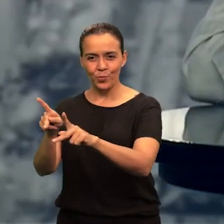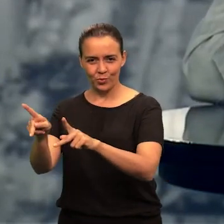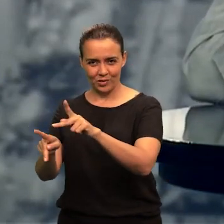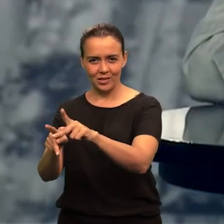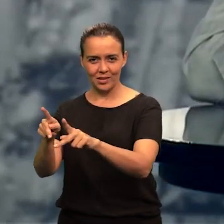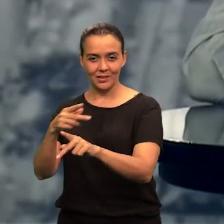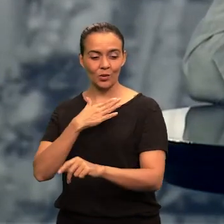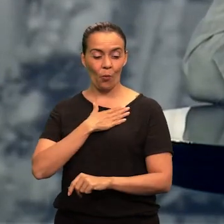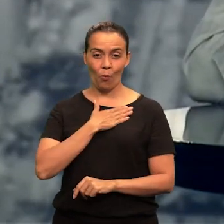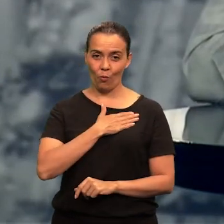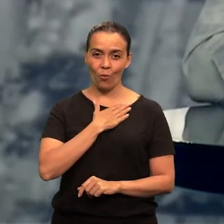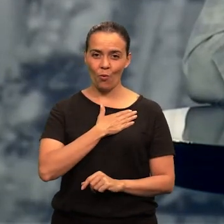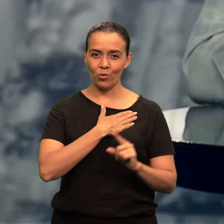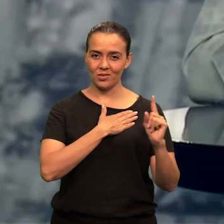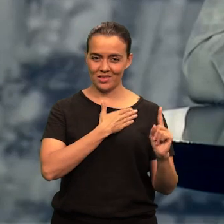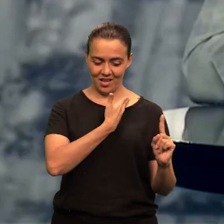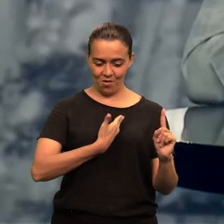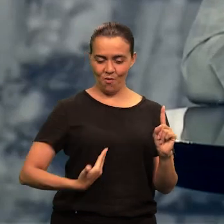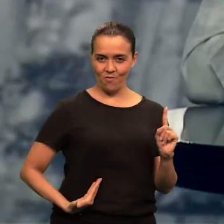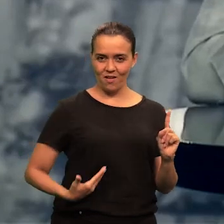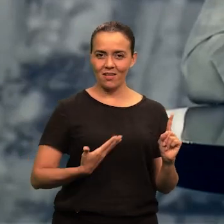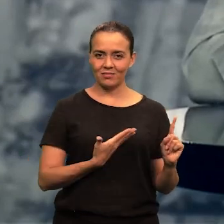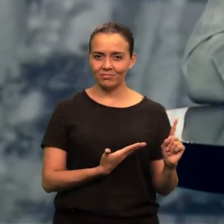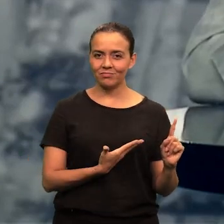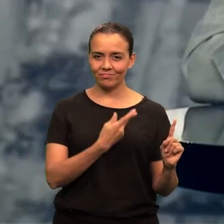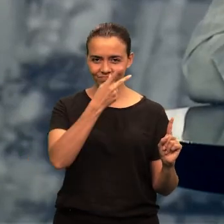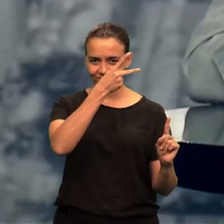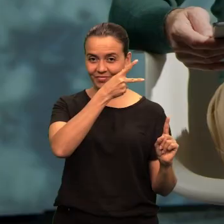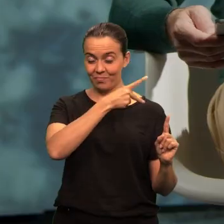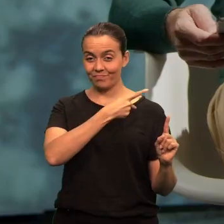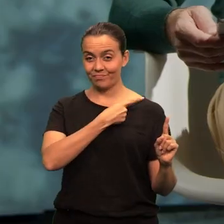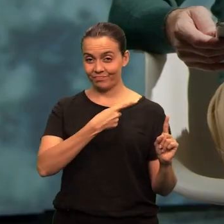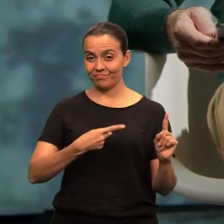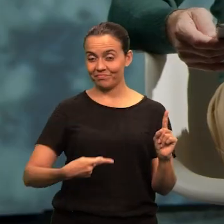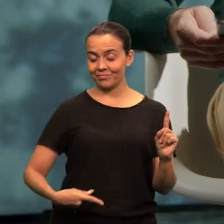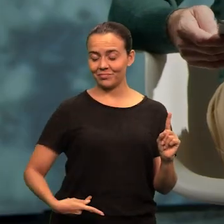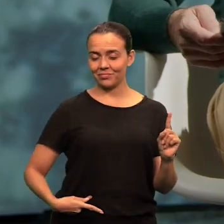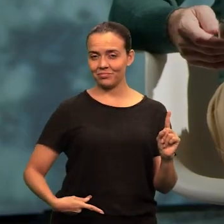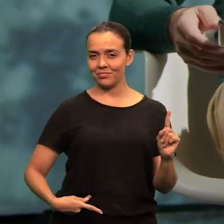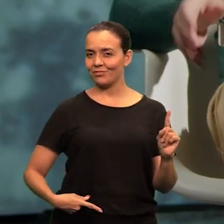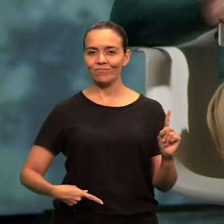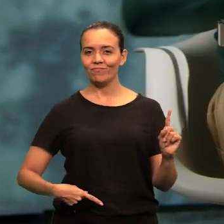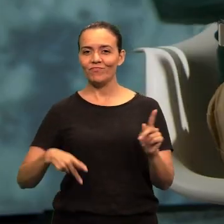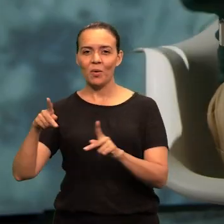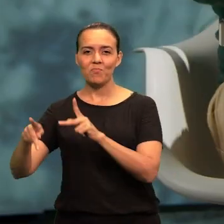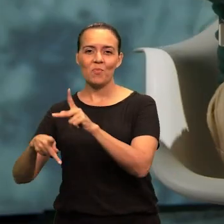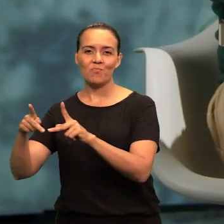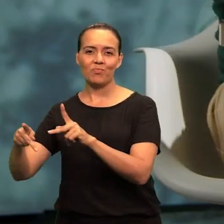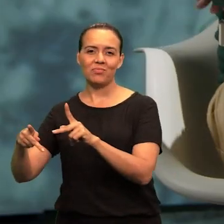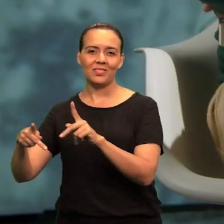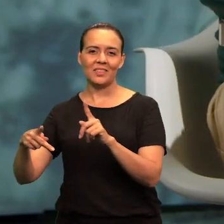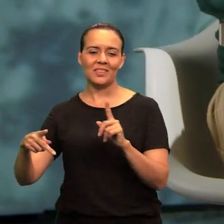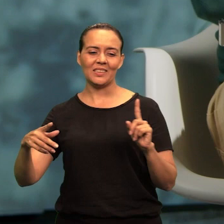a popularidade, dificilmente ele consegue reverter a possibilidade de poder atingir a glória